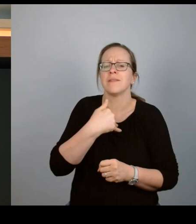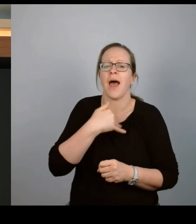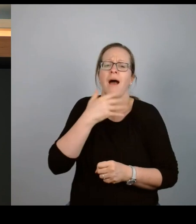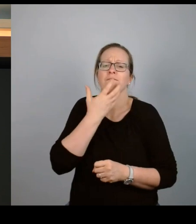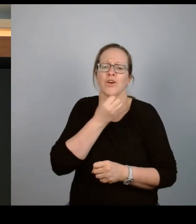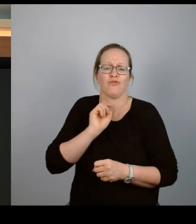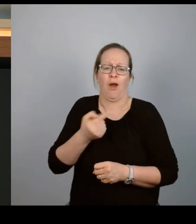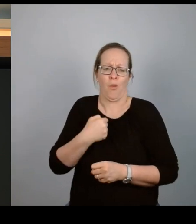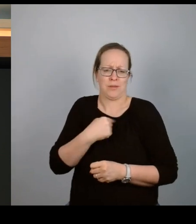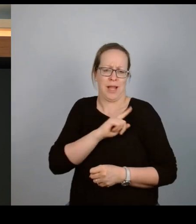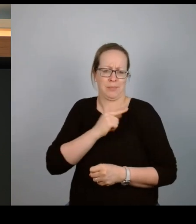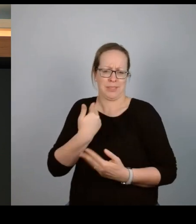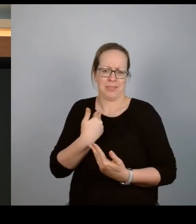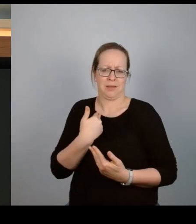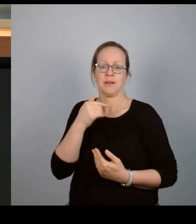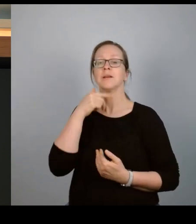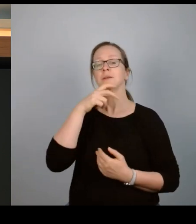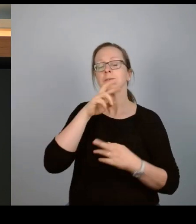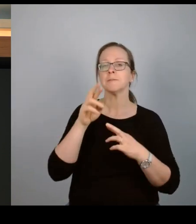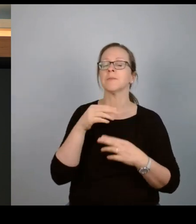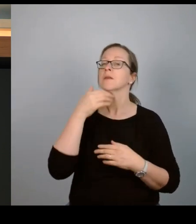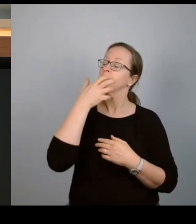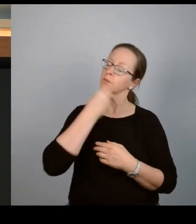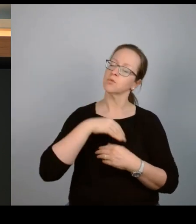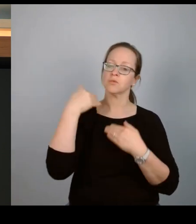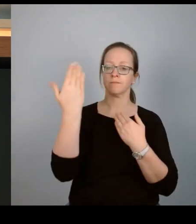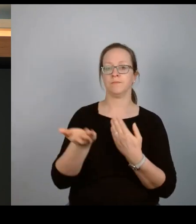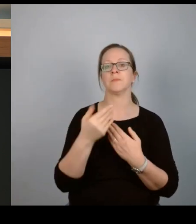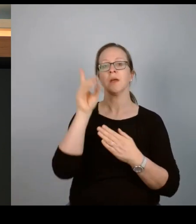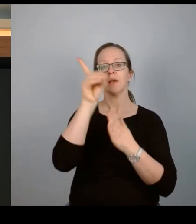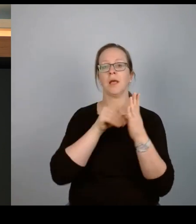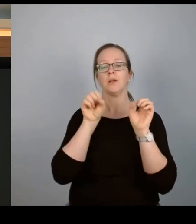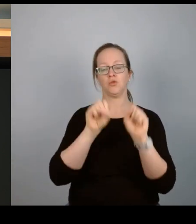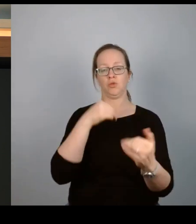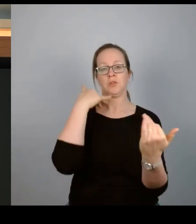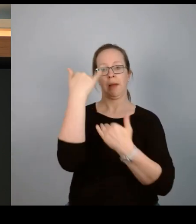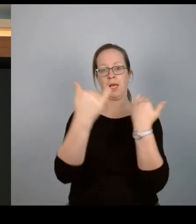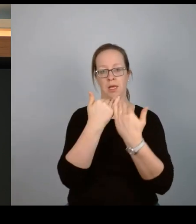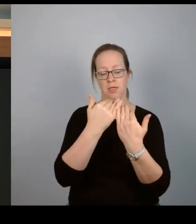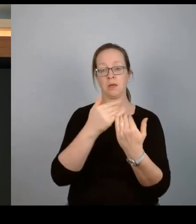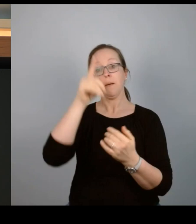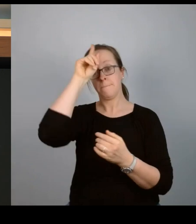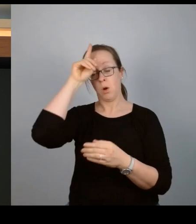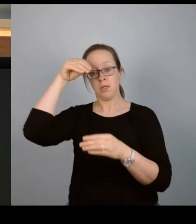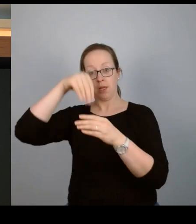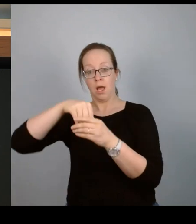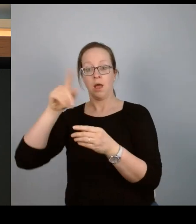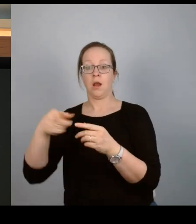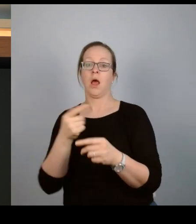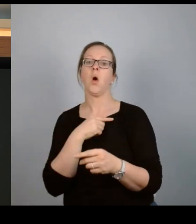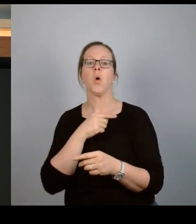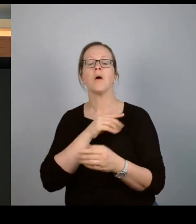von Daten aus der polizeilichen Datenbank nicht mehr vorkommen. (Beifall) Was haben wir da alles schon erlebt?